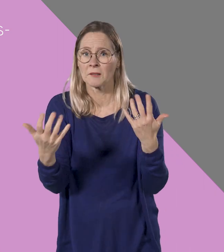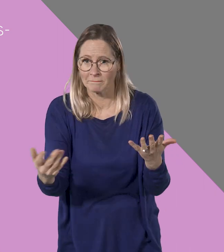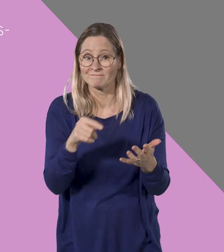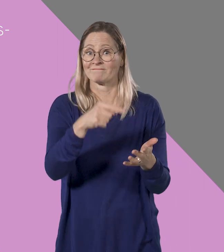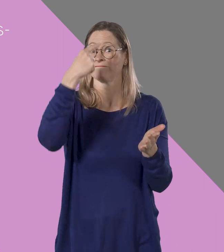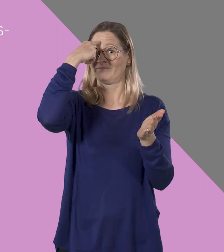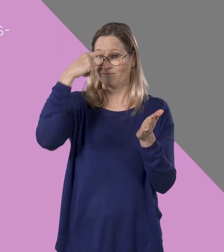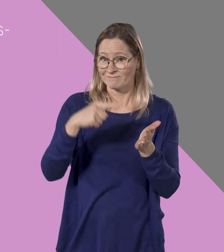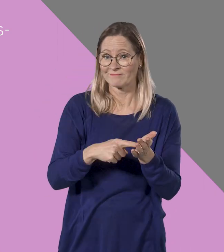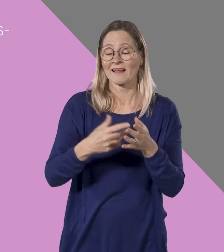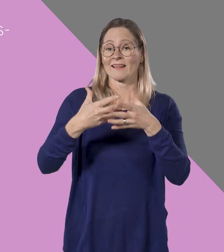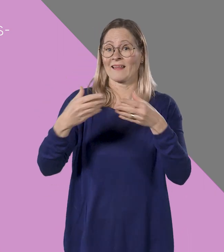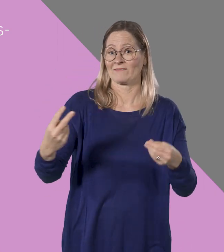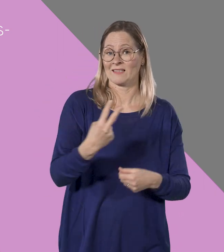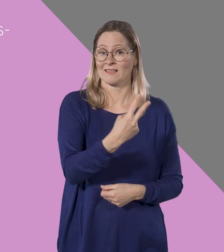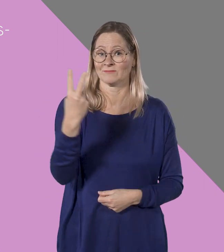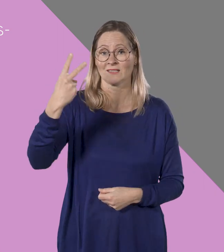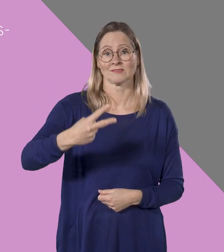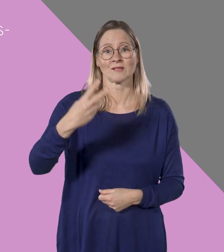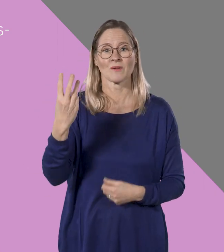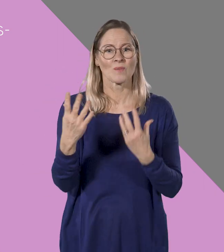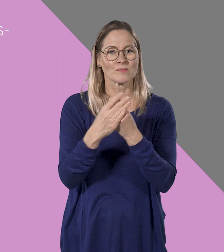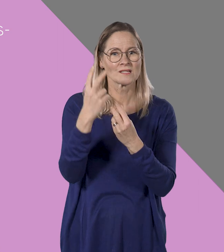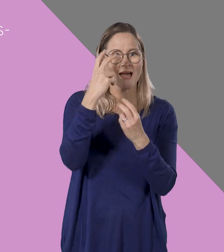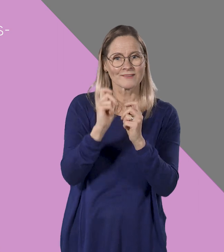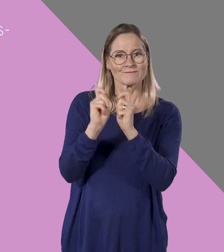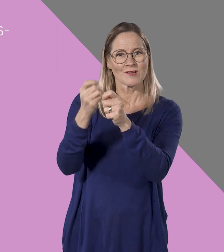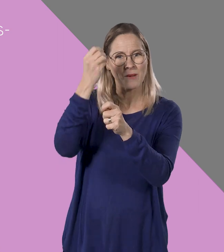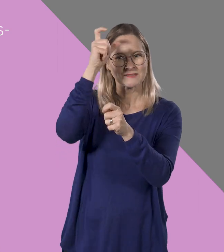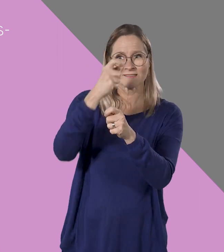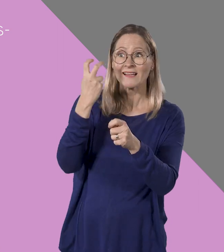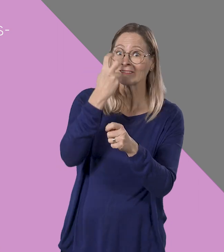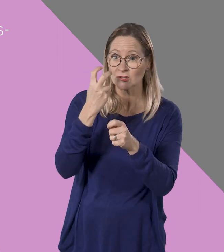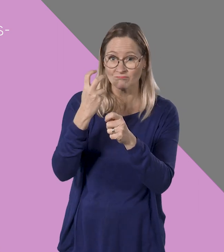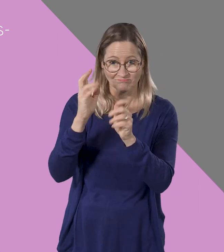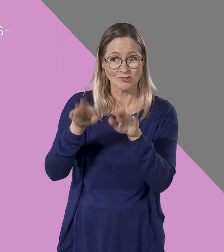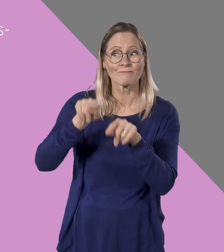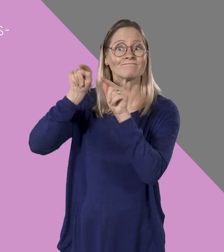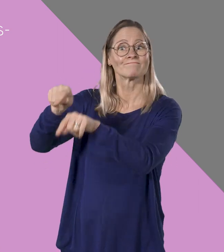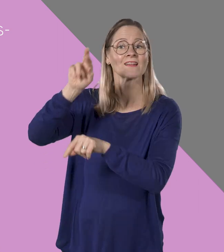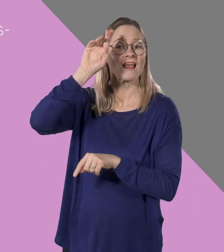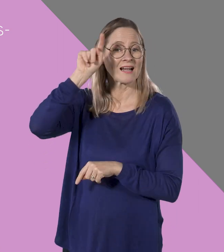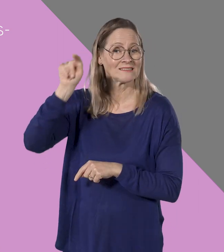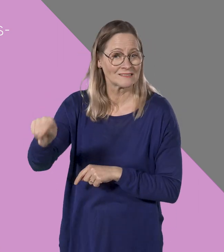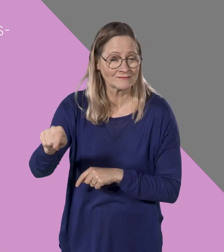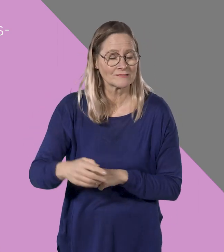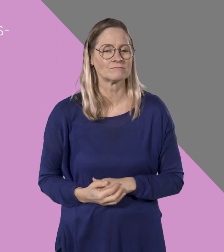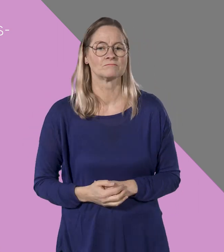Päätös tarkoittaa sitä, että kevään 2023 yhteishaussa - etsitään opiskelijoita jo Helsinkiin.